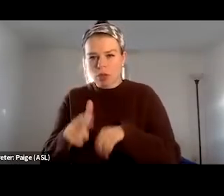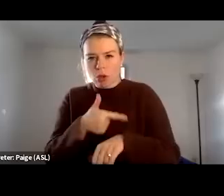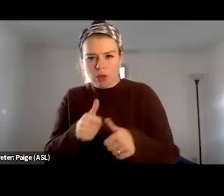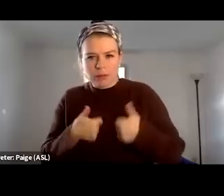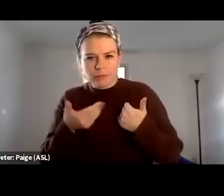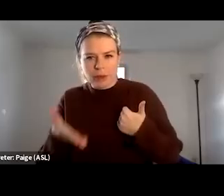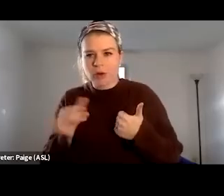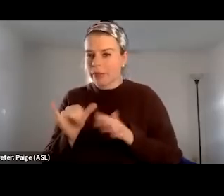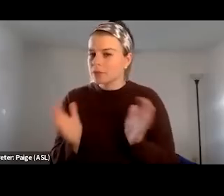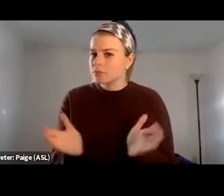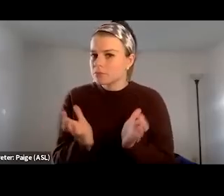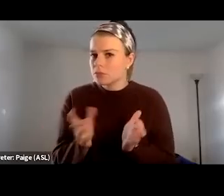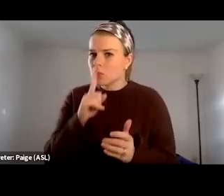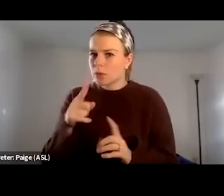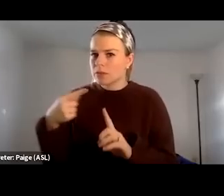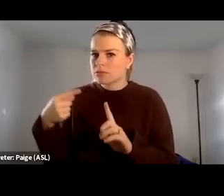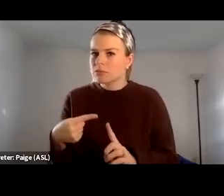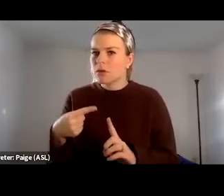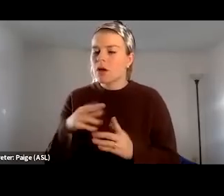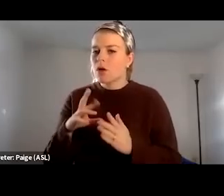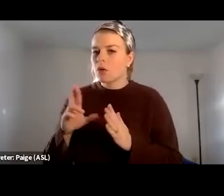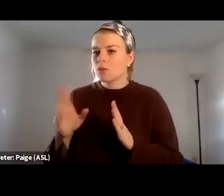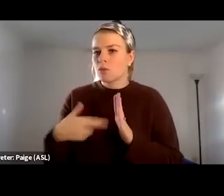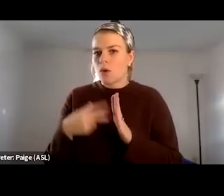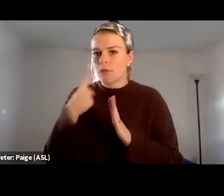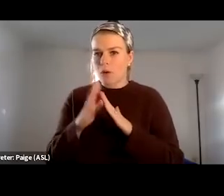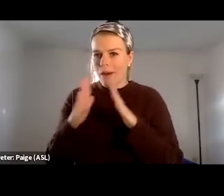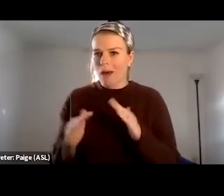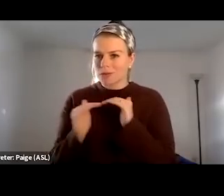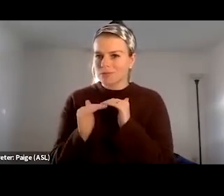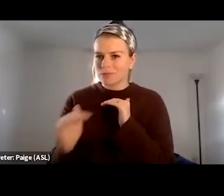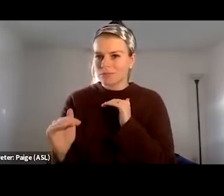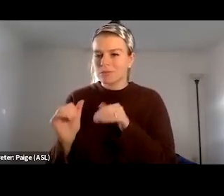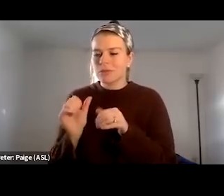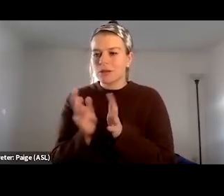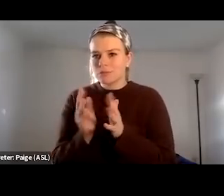y habla del papel de la estabilidad de la vivienda y trabajar con las personas para asegurarse de que puedan permanecer en la vivienda,